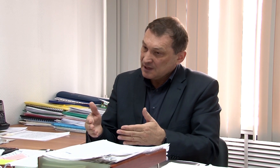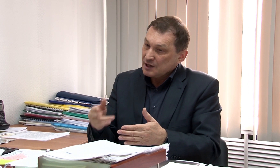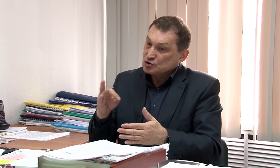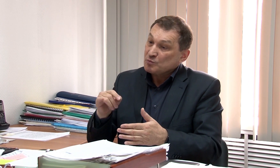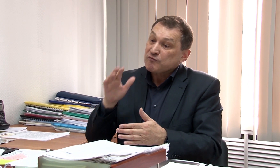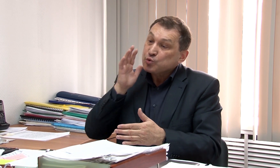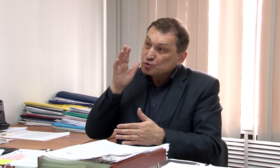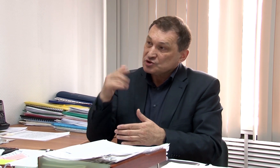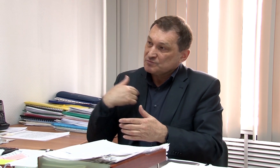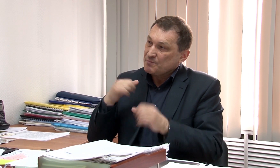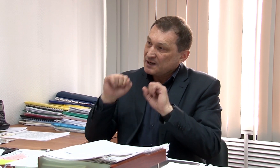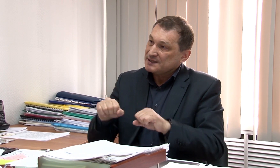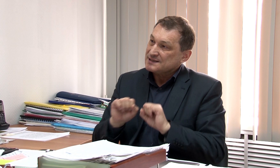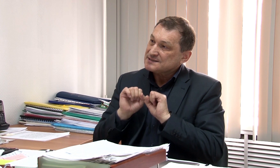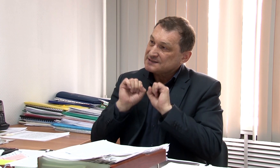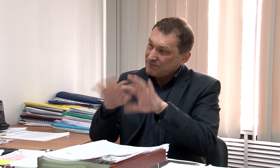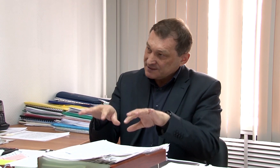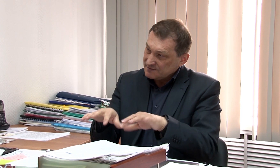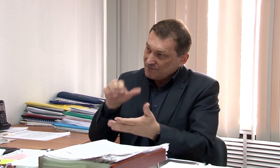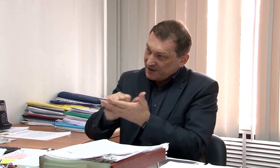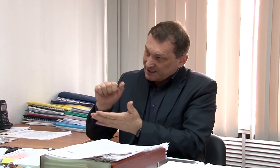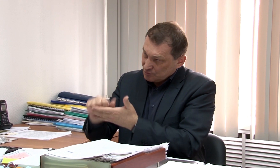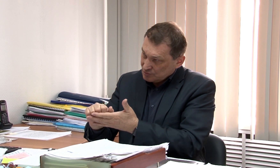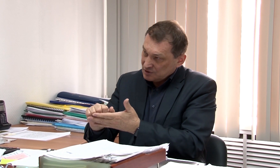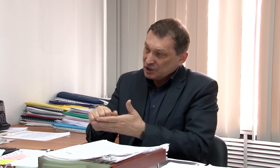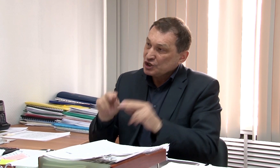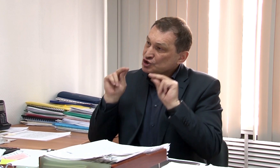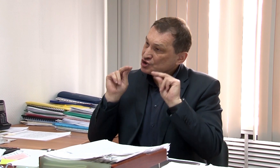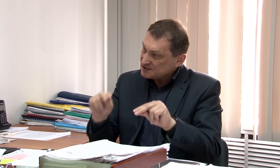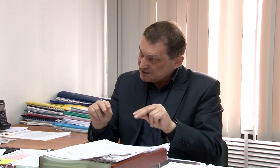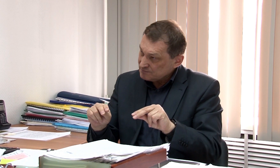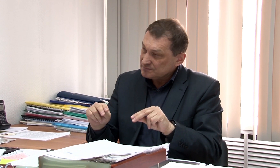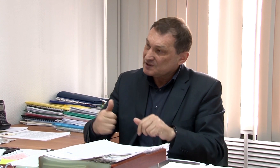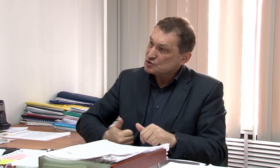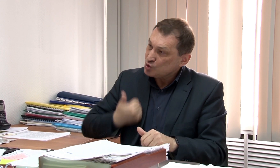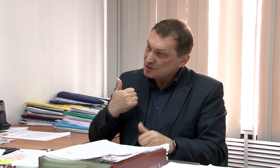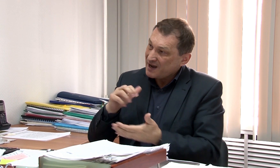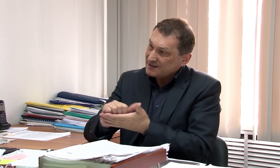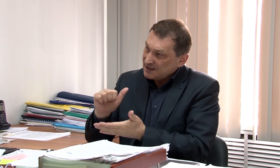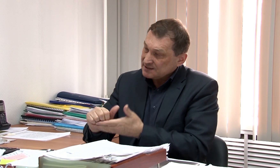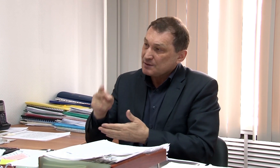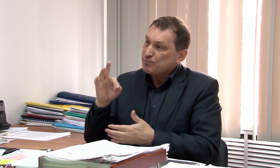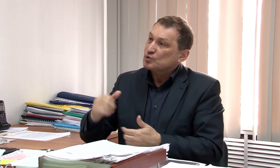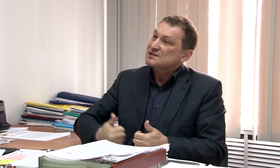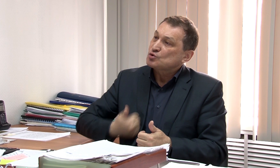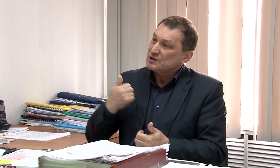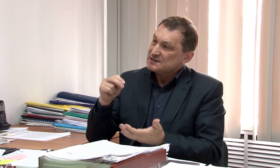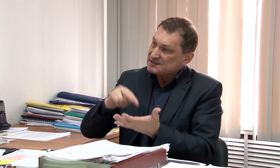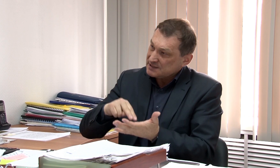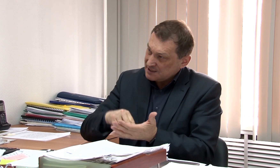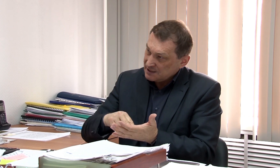чтобы в будущем мы могли сдавать в аренду честным, достойным арендаторам по достойной цене,